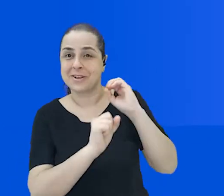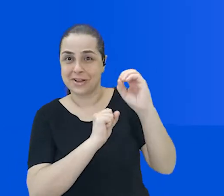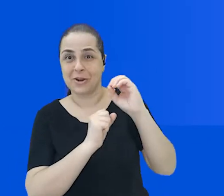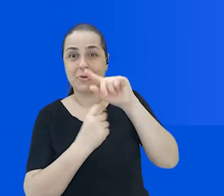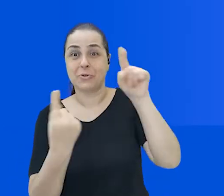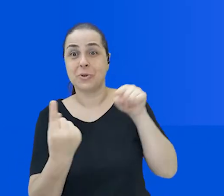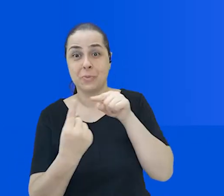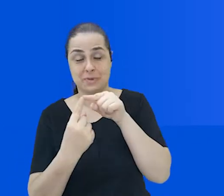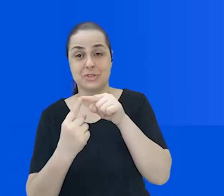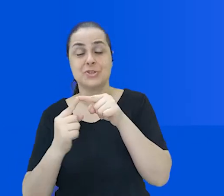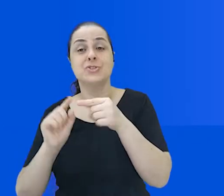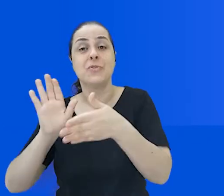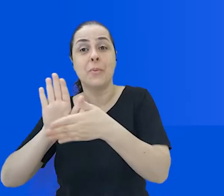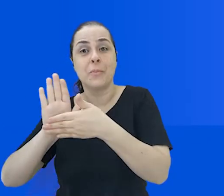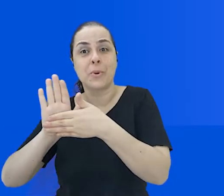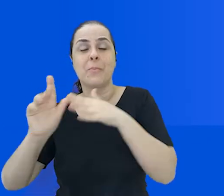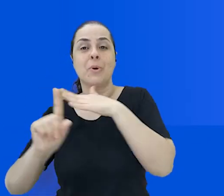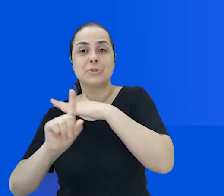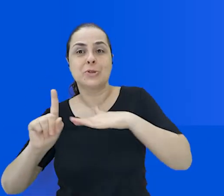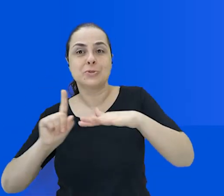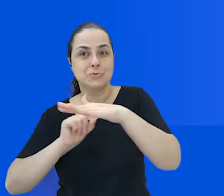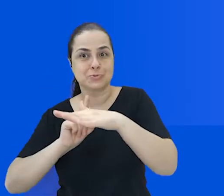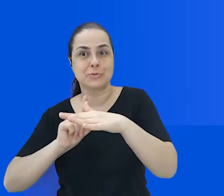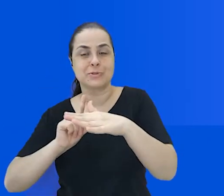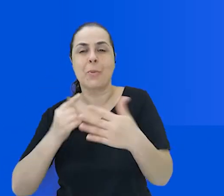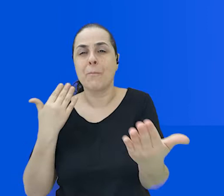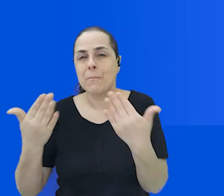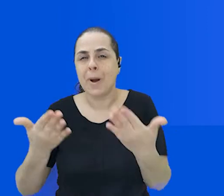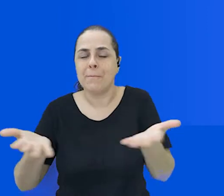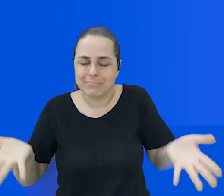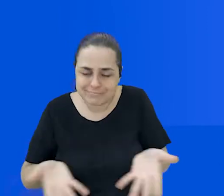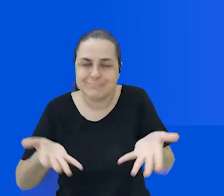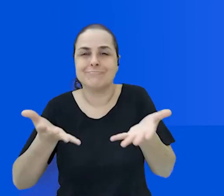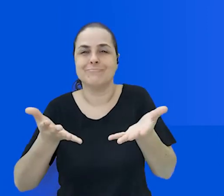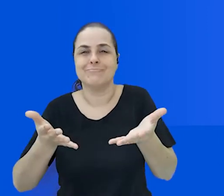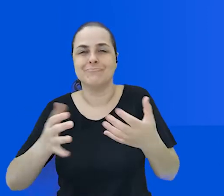com propósito social, que busca expandir o diálogo sobre empatia,